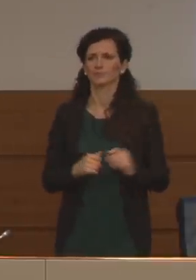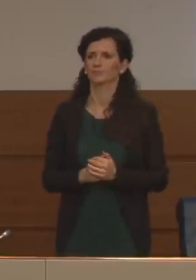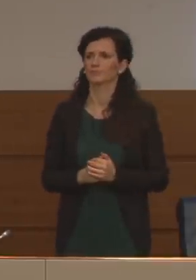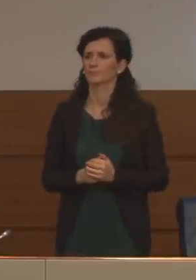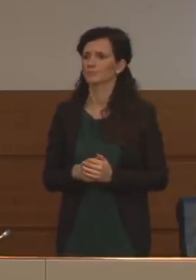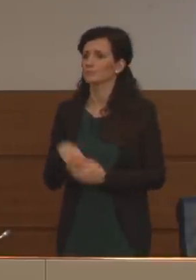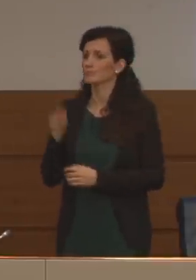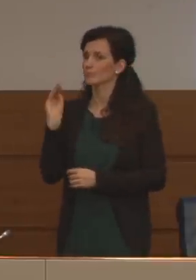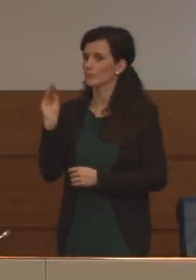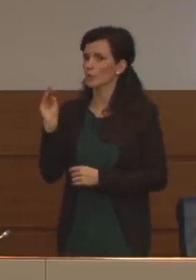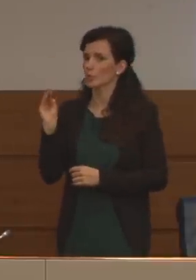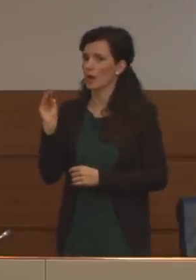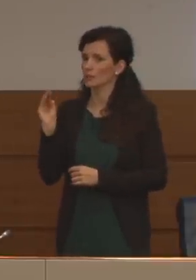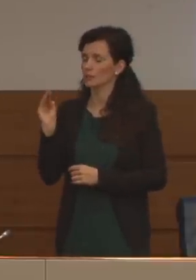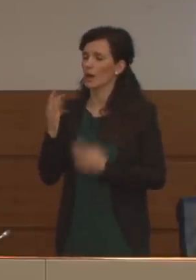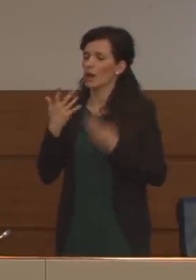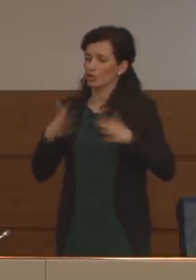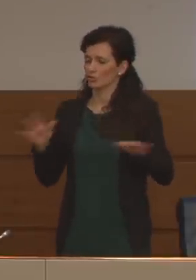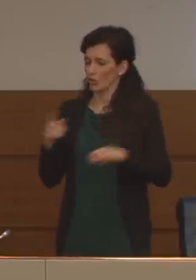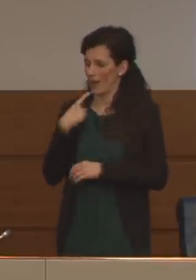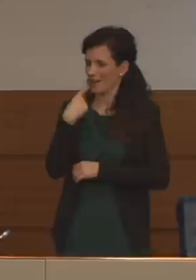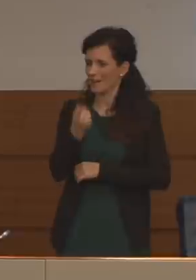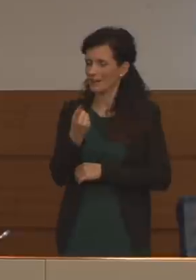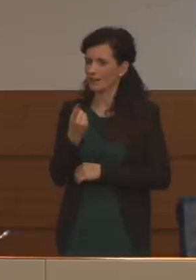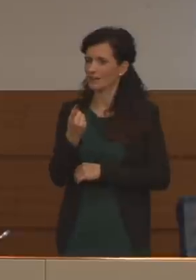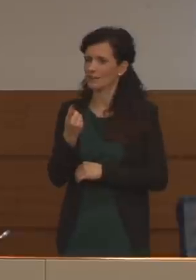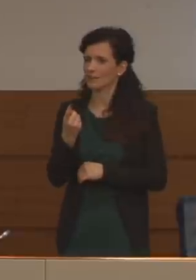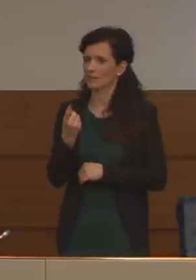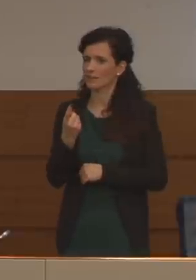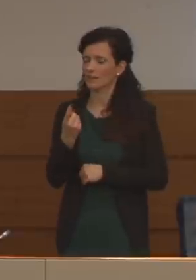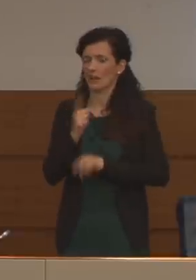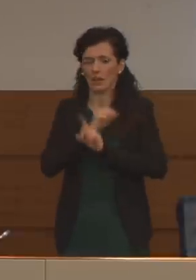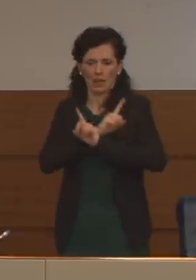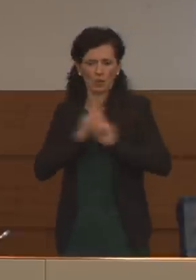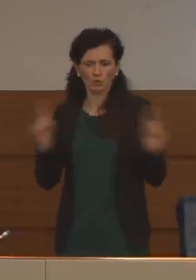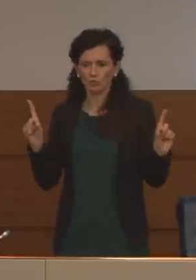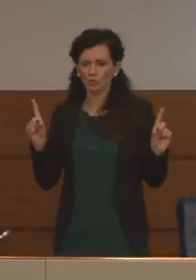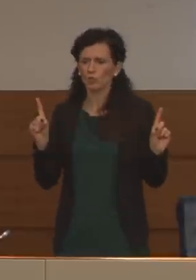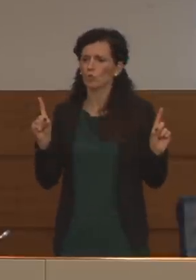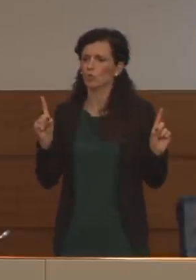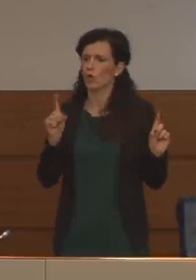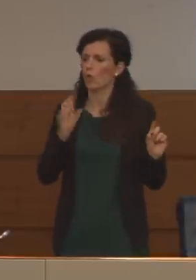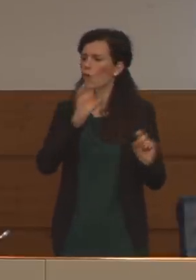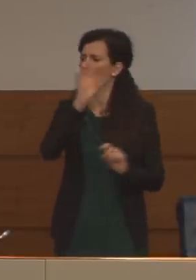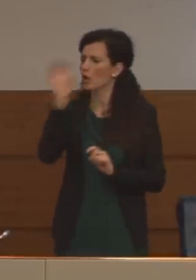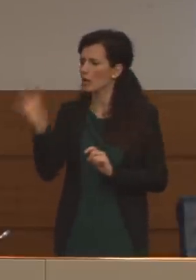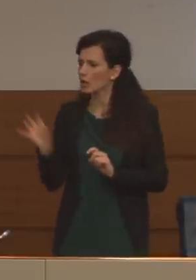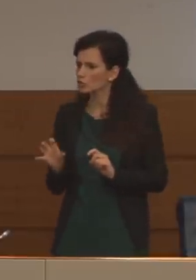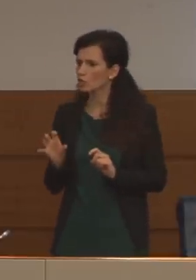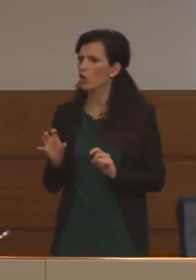(domanda giornalista) Avete già detto che ovviamente nessuna regione può considerarsi esclusa da questa